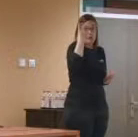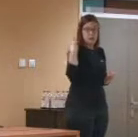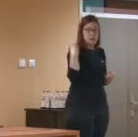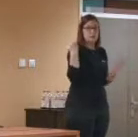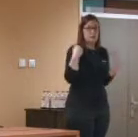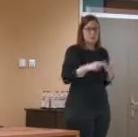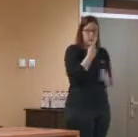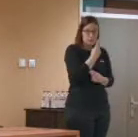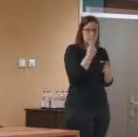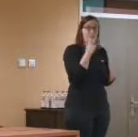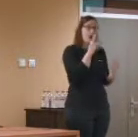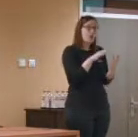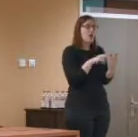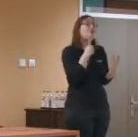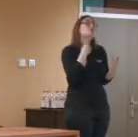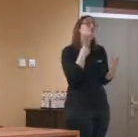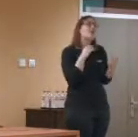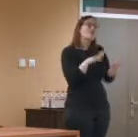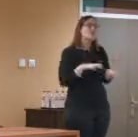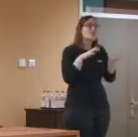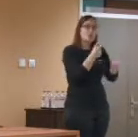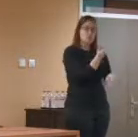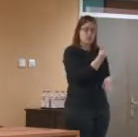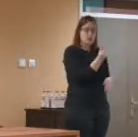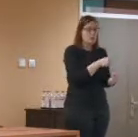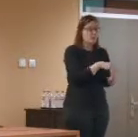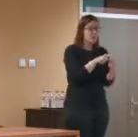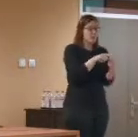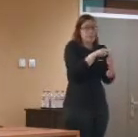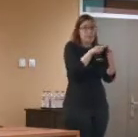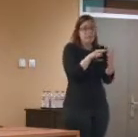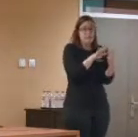"Yonkis del dinero", pero creo que algunos de